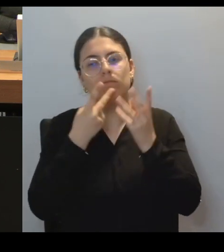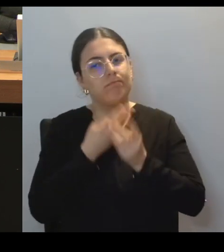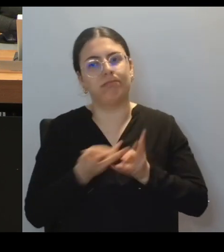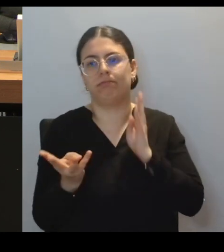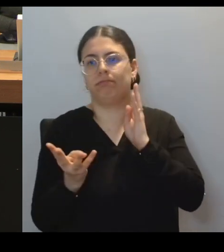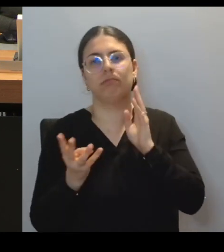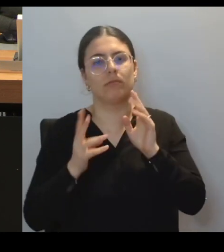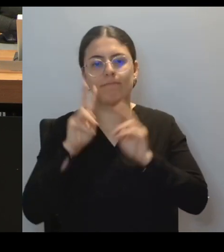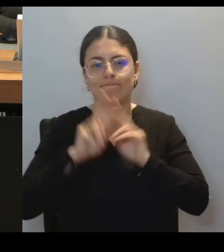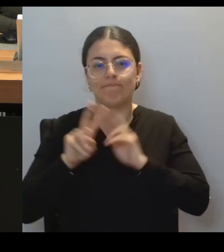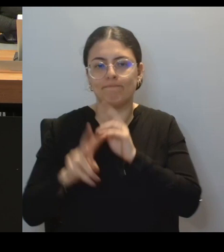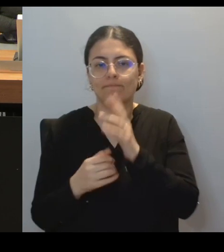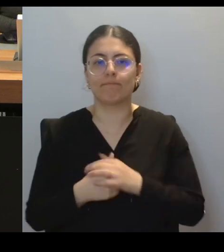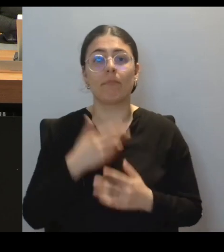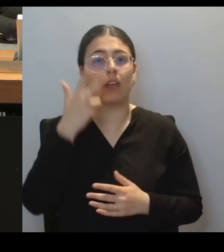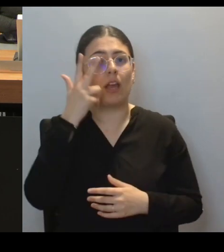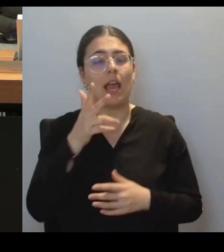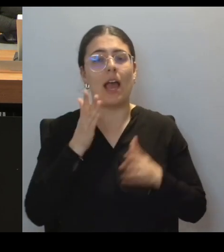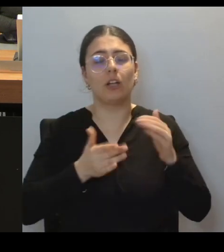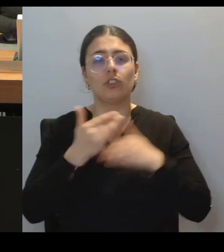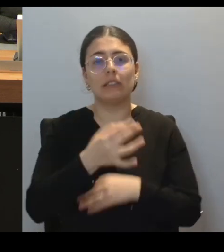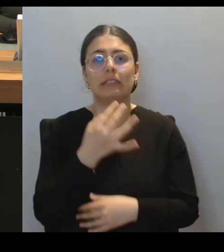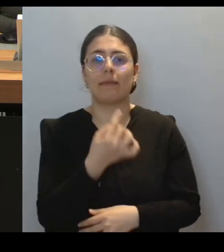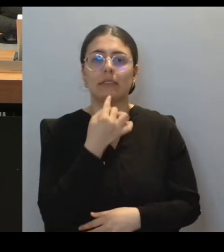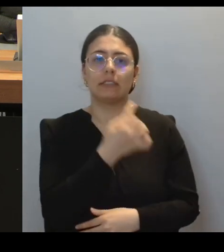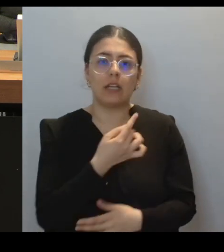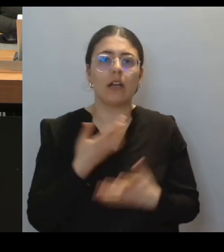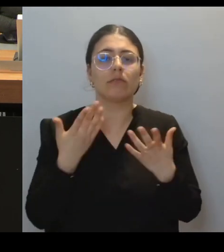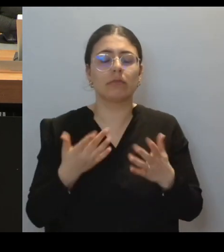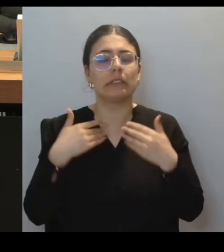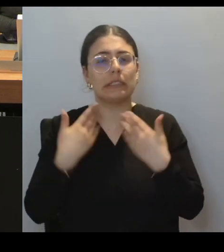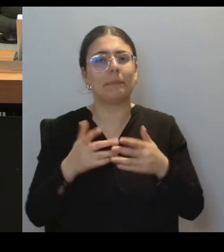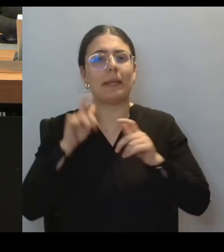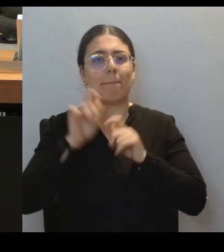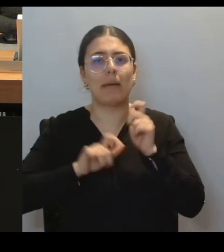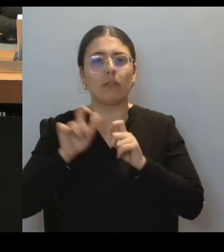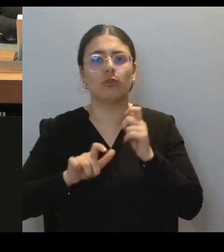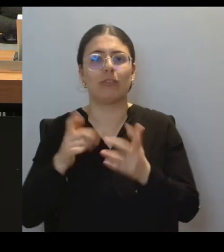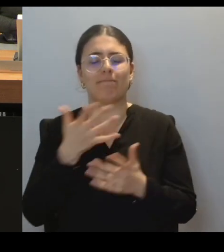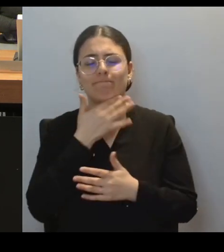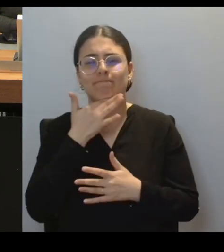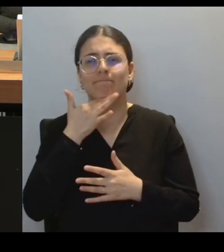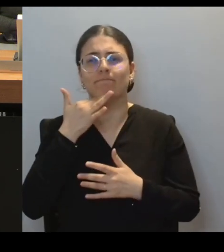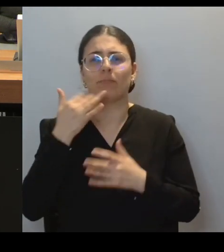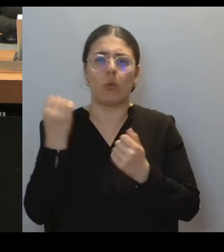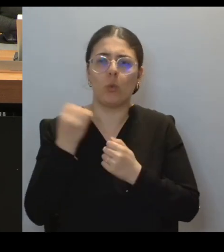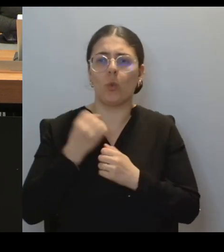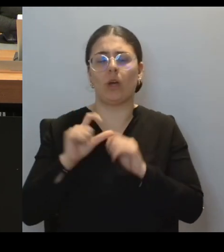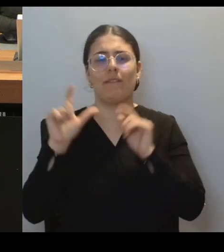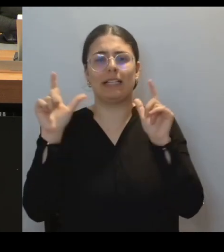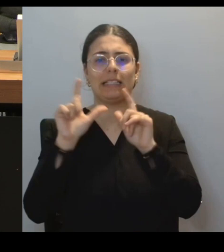Menschen gebe, die sich durch die Gesellschaft und durch politisches Handeln der demokratischen Parteien stigmatisiert fühlen.